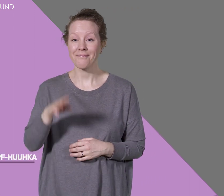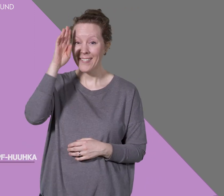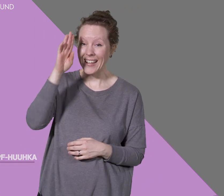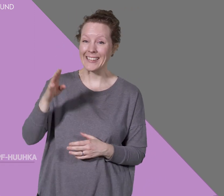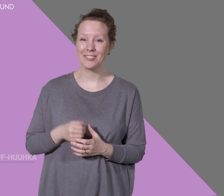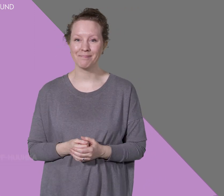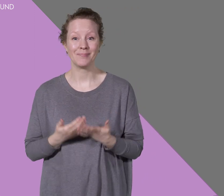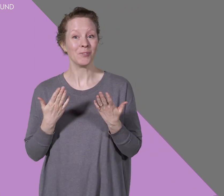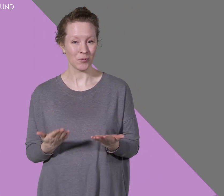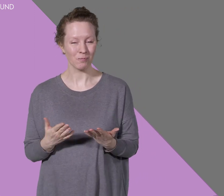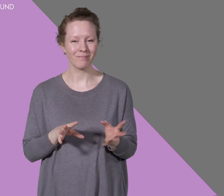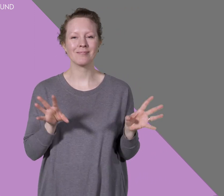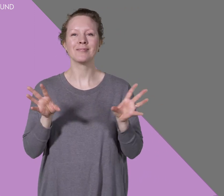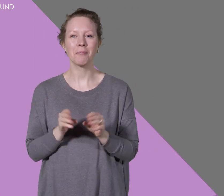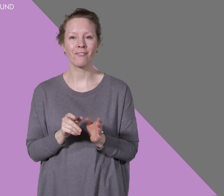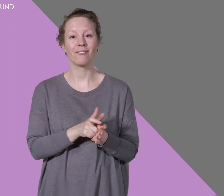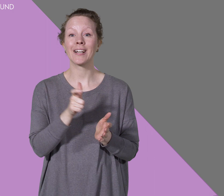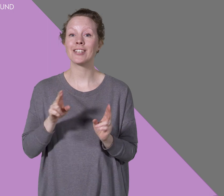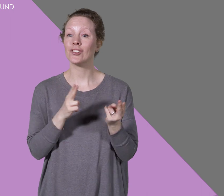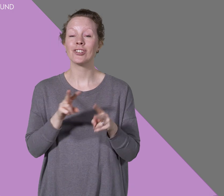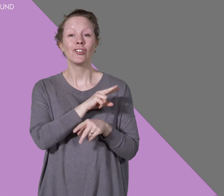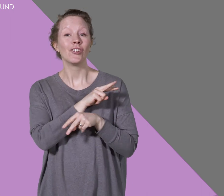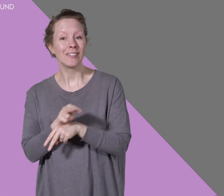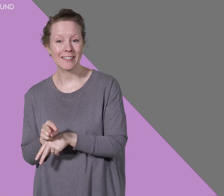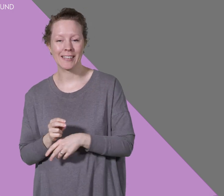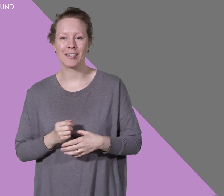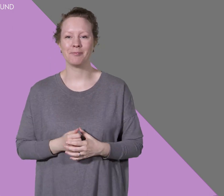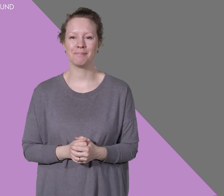Hej! Dags för veckans nyhetsöversikt.